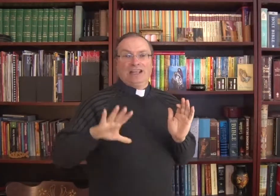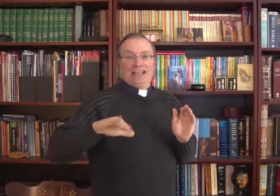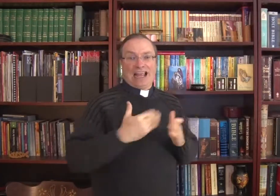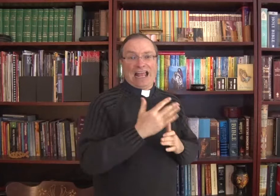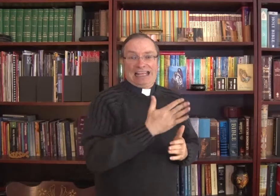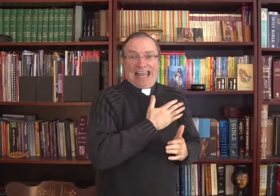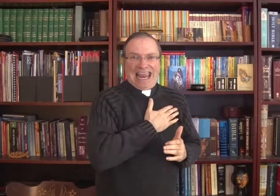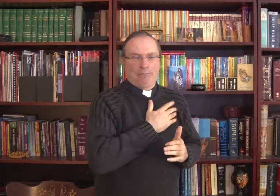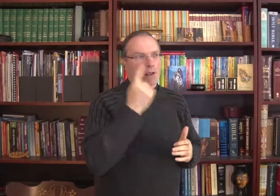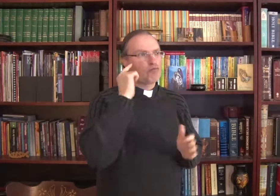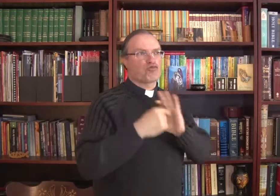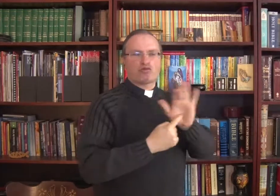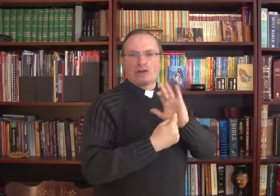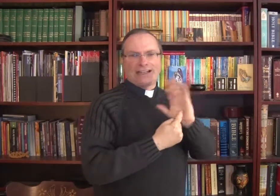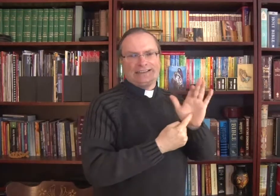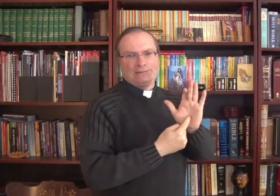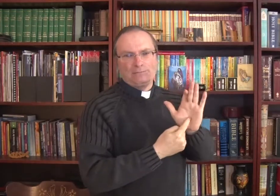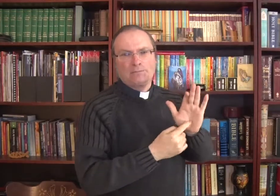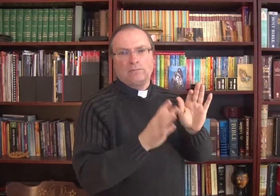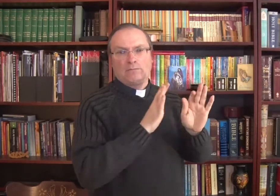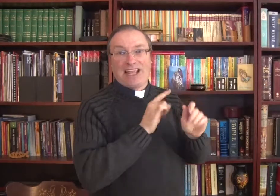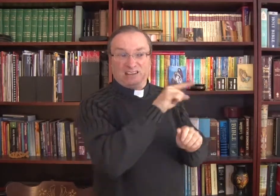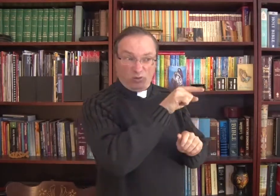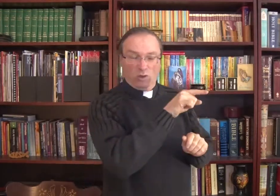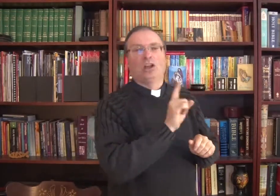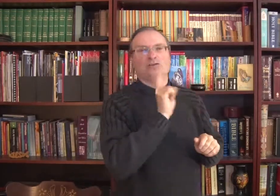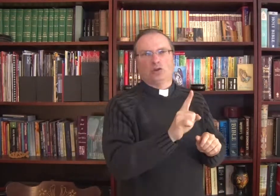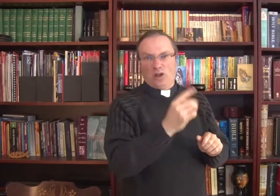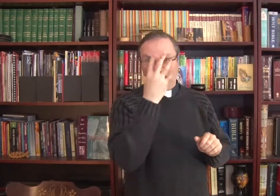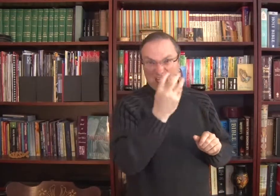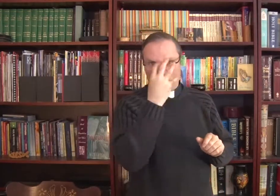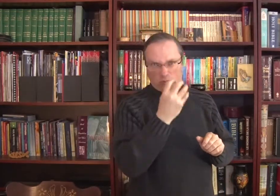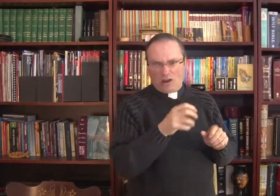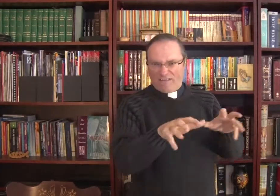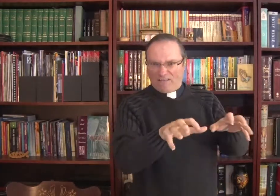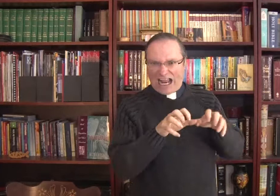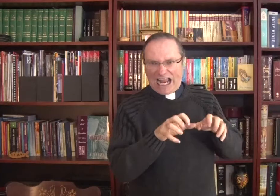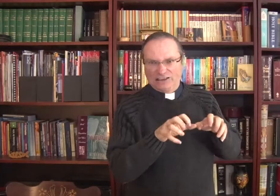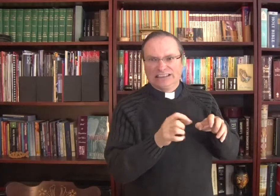car ils aiment la popularité, mais qui sont des loups voraces,